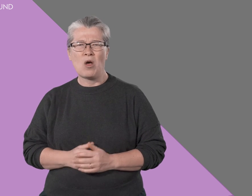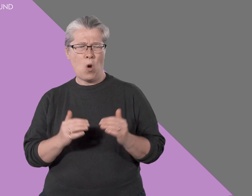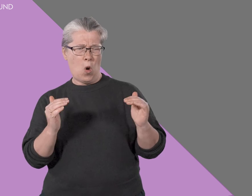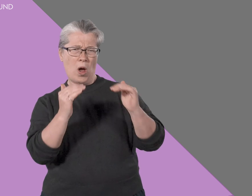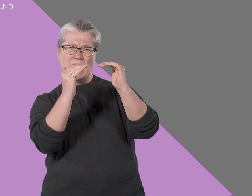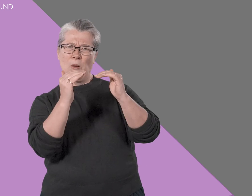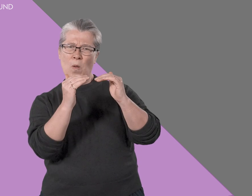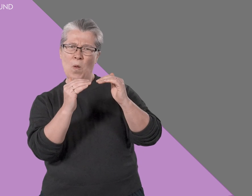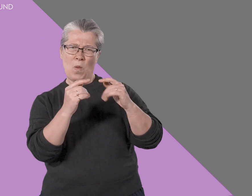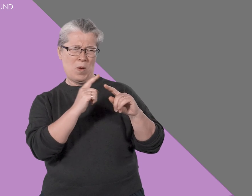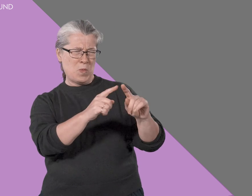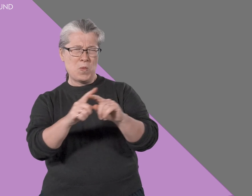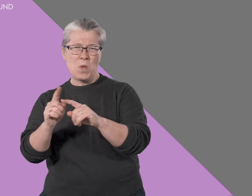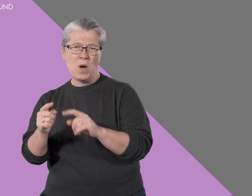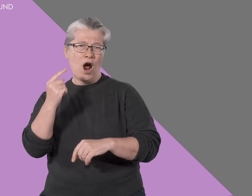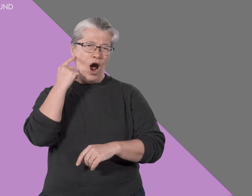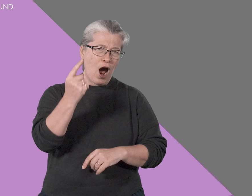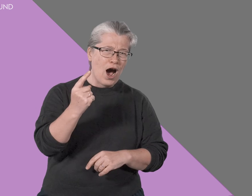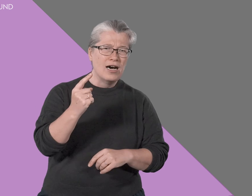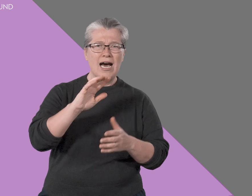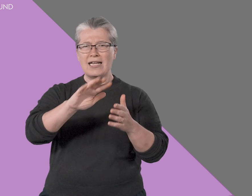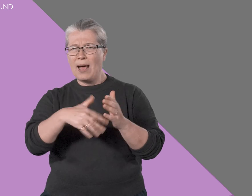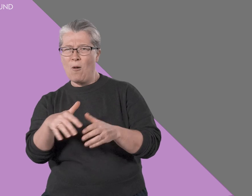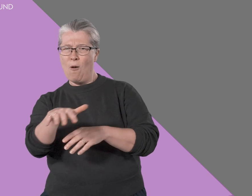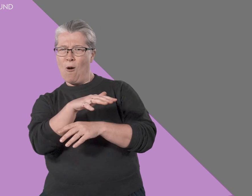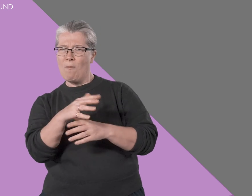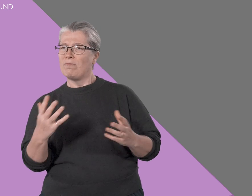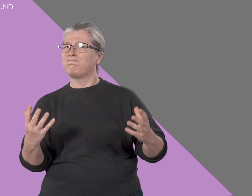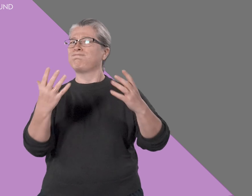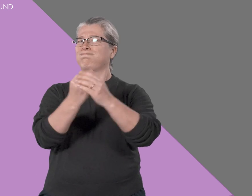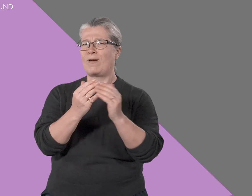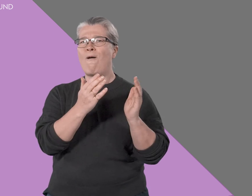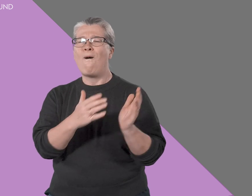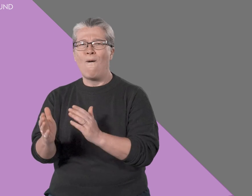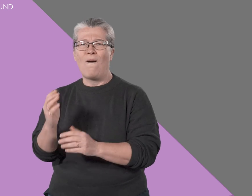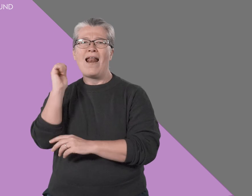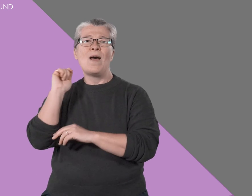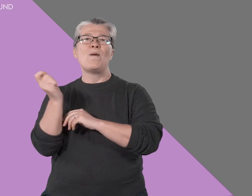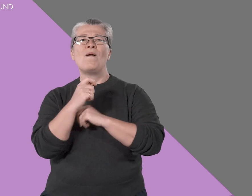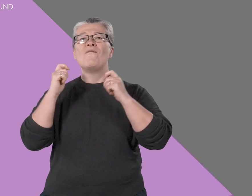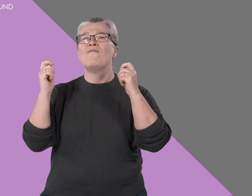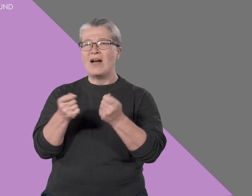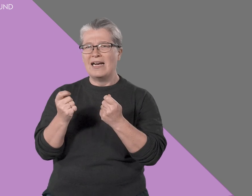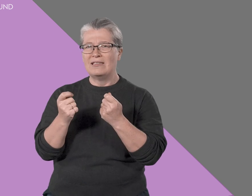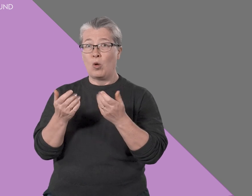Hörsel- och teckenspråksorganisationernas gemensamma lillajulsfest -